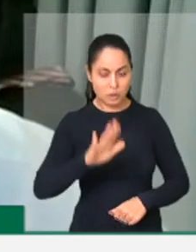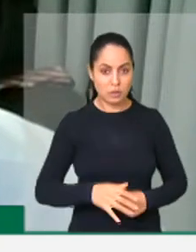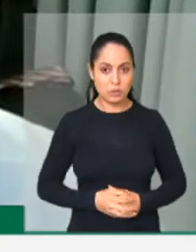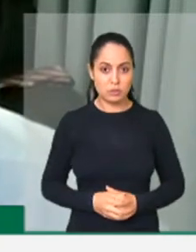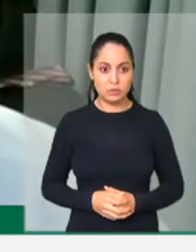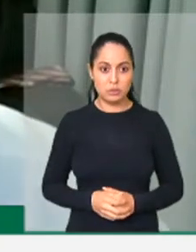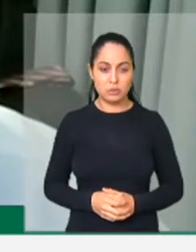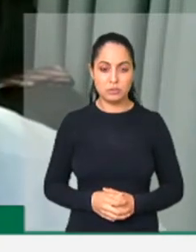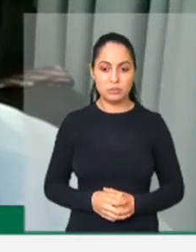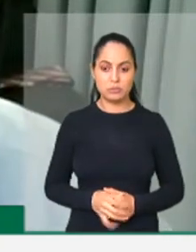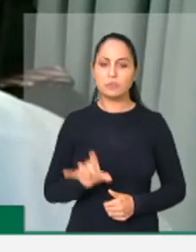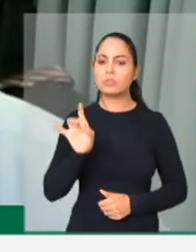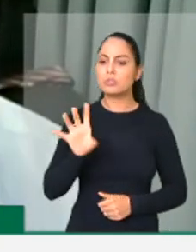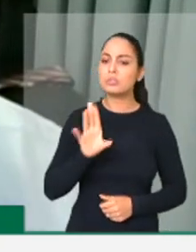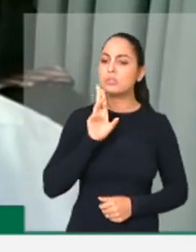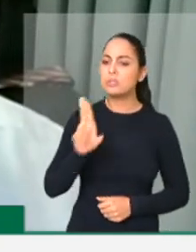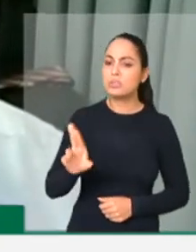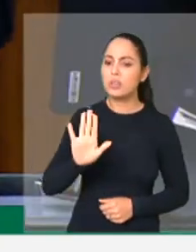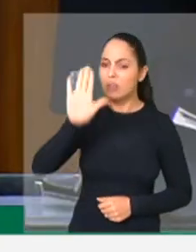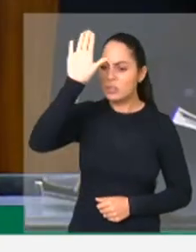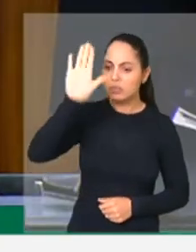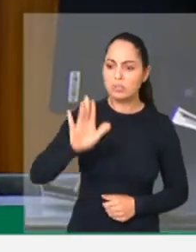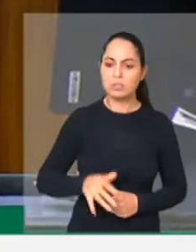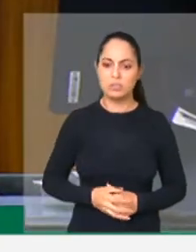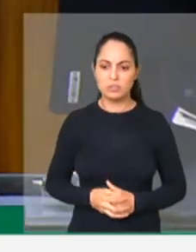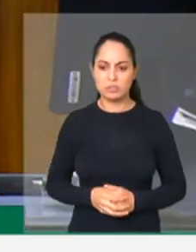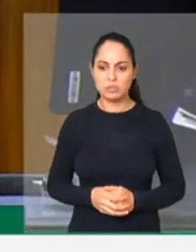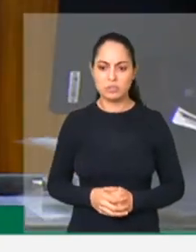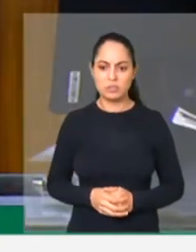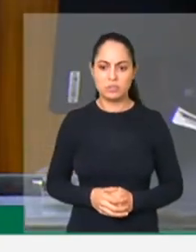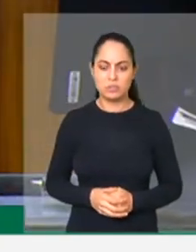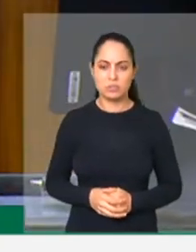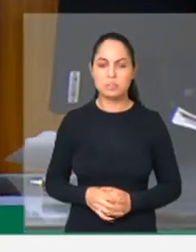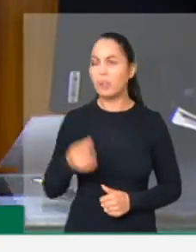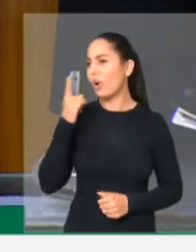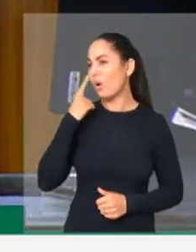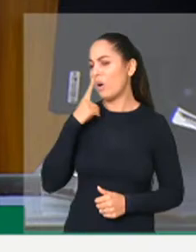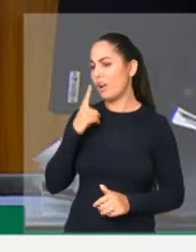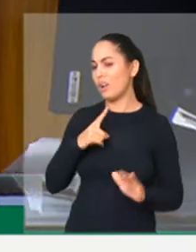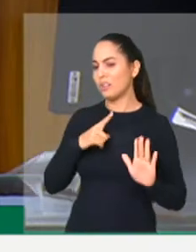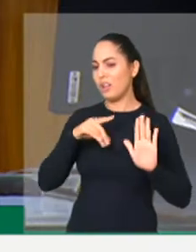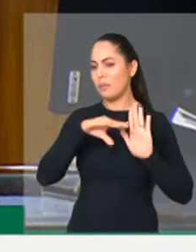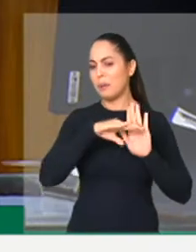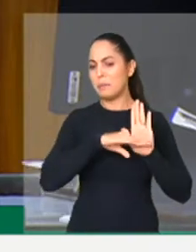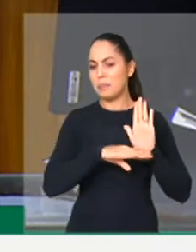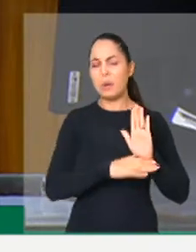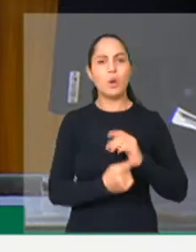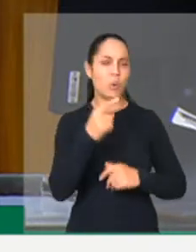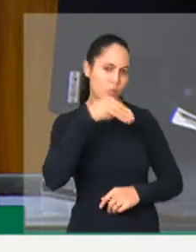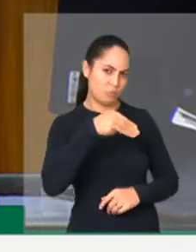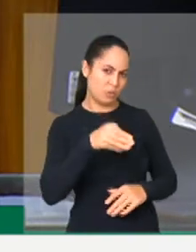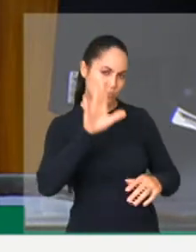ALGUMA. QUE ELE DISSE QUE EU... EU CONSTANTEMENTE DIGO QUE A ESQUERDA É CONTRA TUDO E A FAVOR DE NADA, CONTRA O